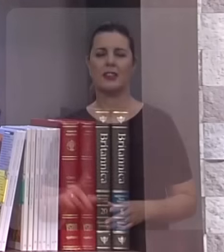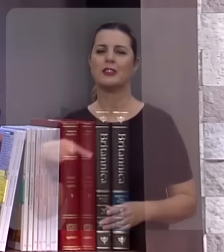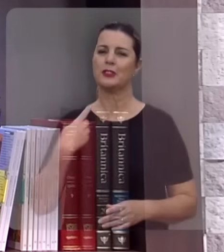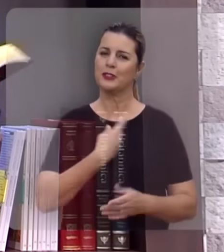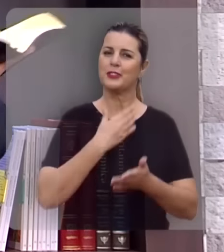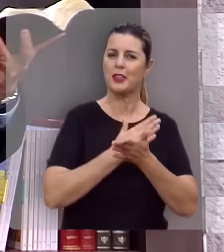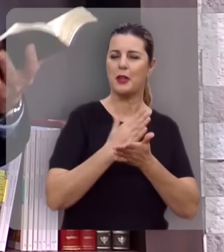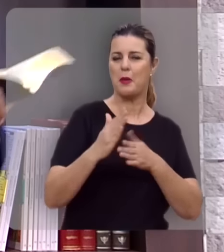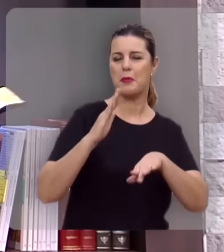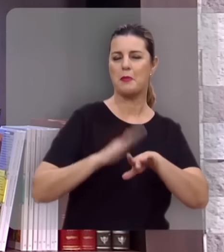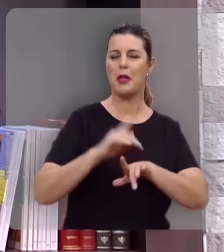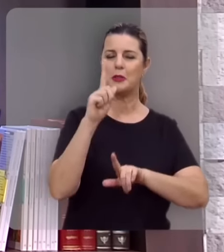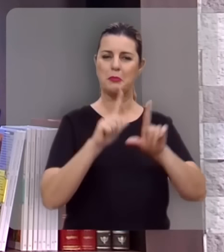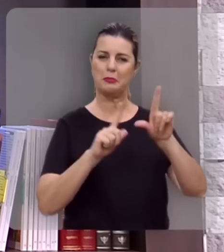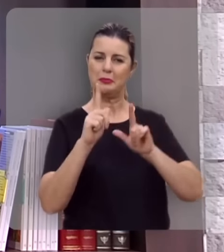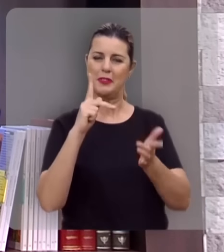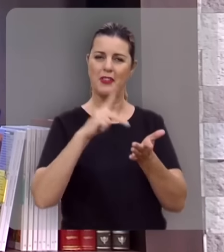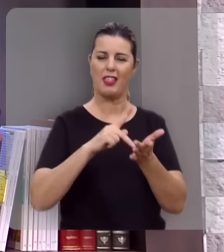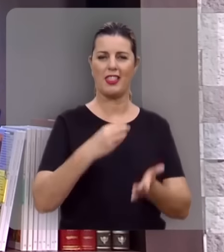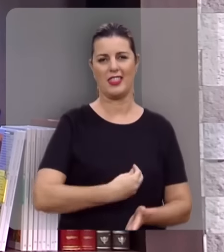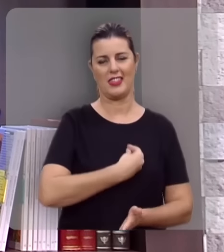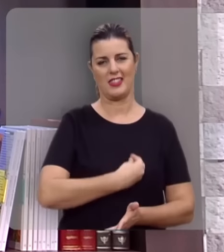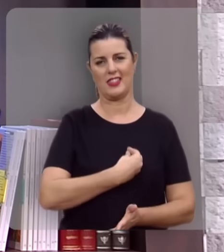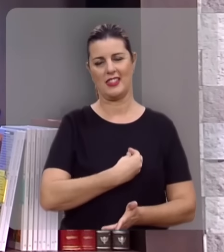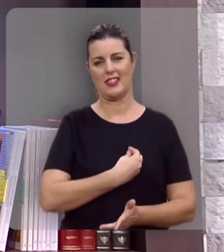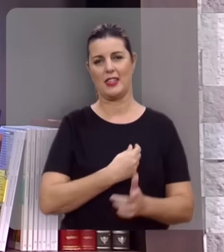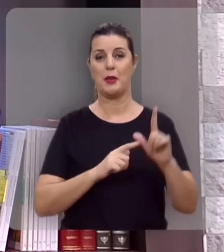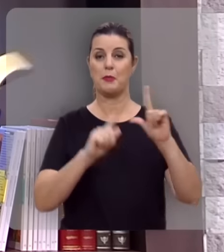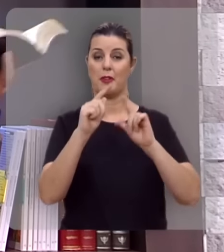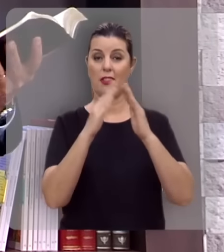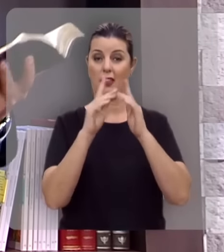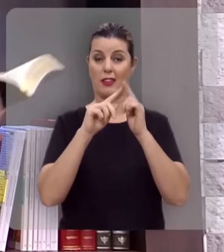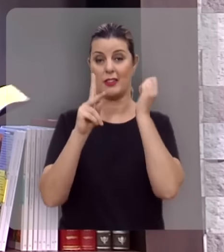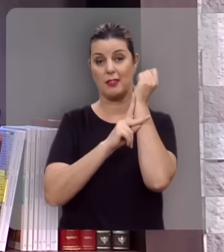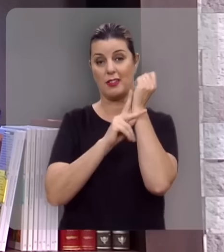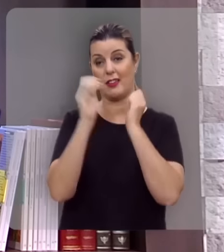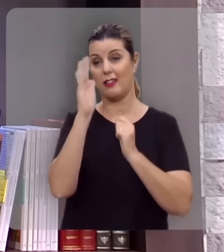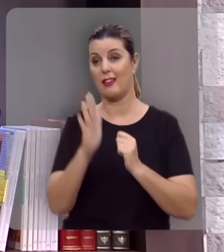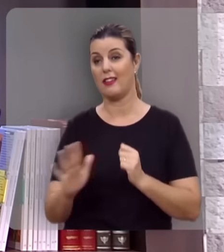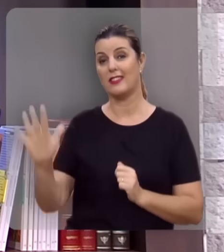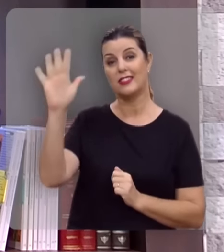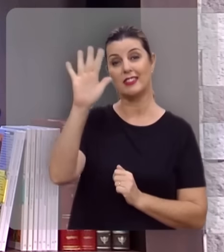Nós estamos começando o programa Verdade e Vida o programa da Igreja Presbiteriana do